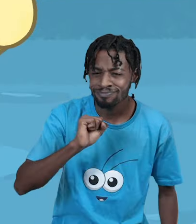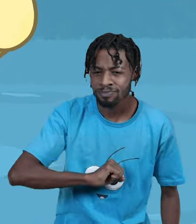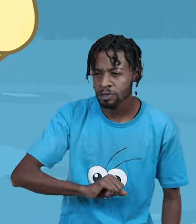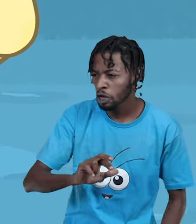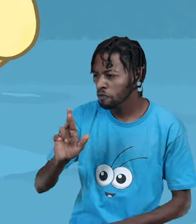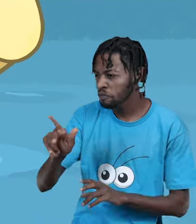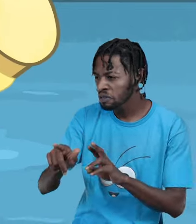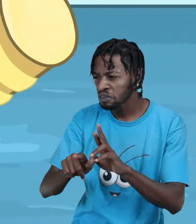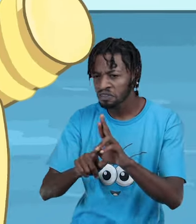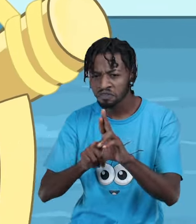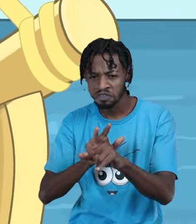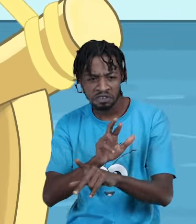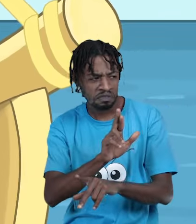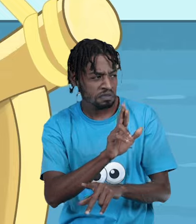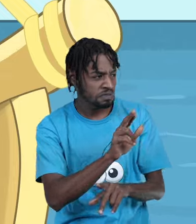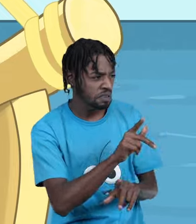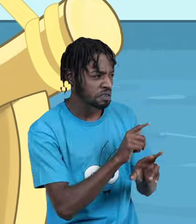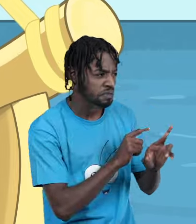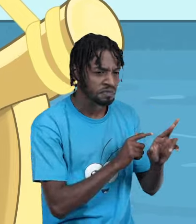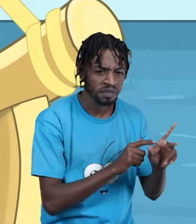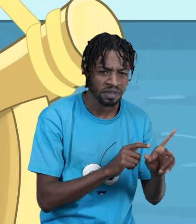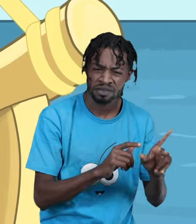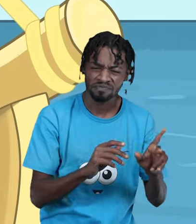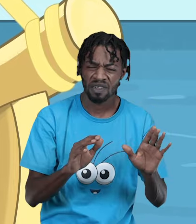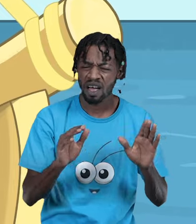E as diferenças Não existem mais